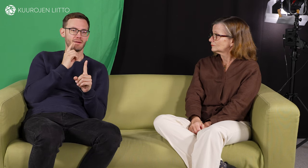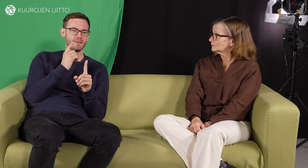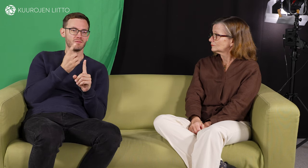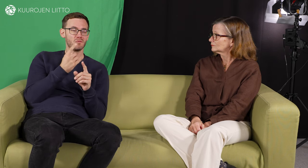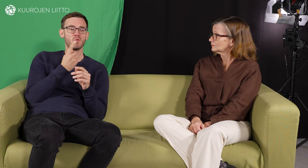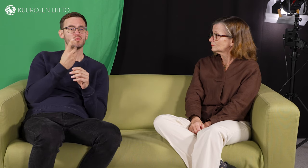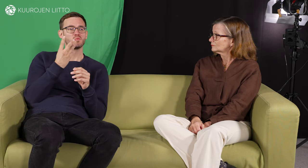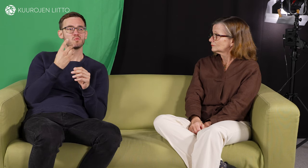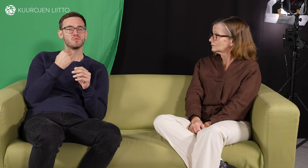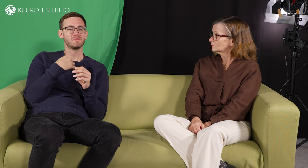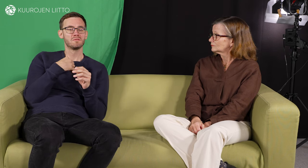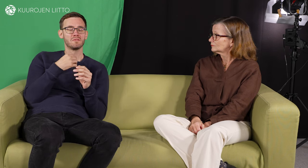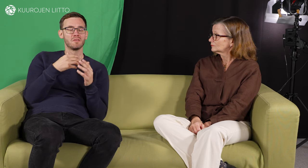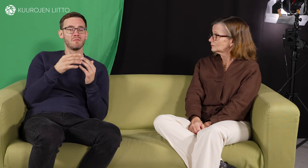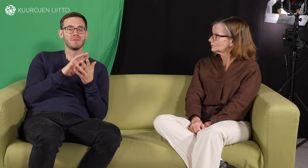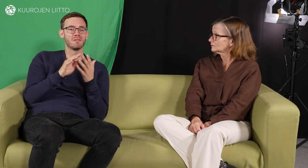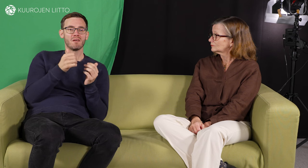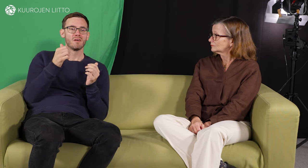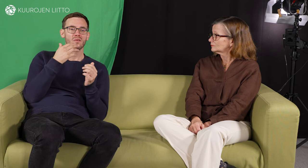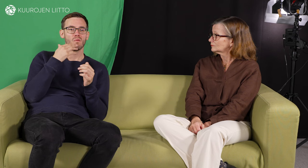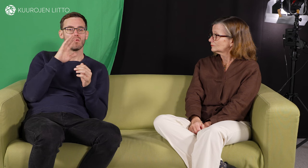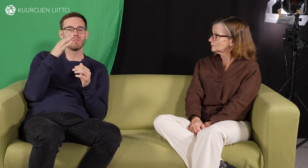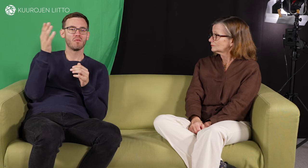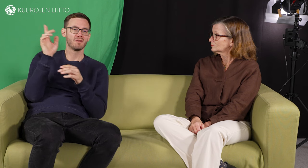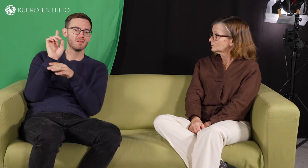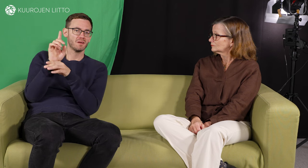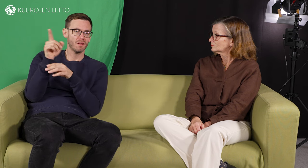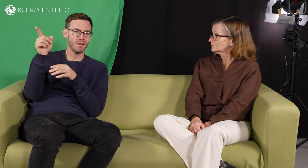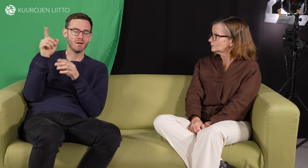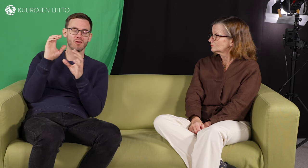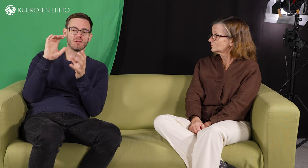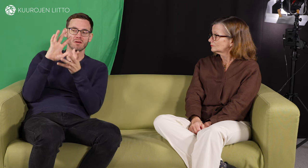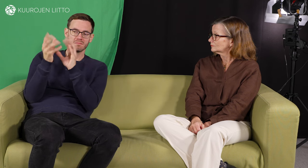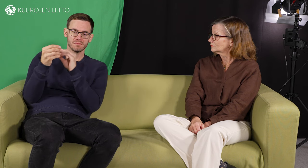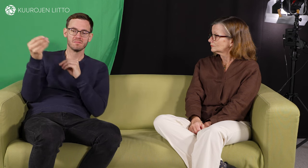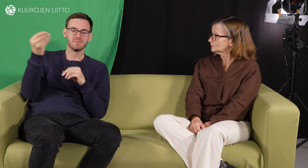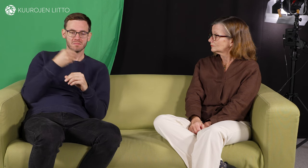Toisinaan meillä on ulkopuolinen toteuttaja, jolta tilaamme kokonaisuuden.